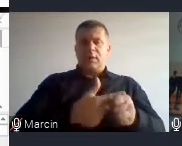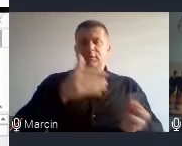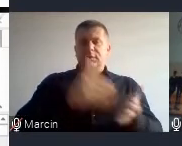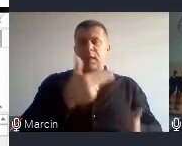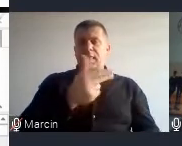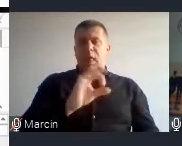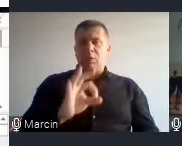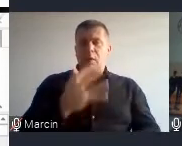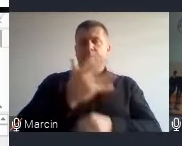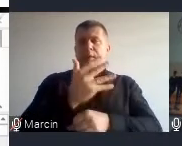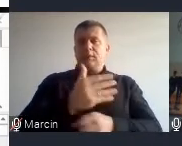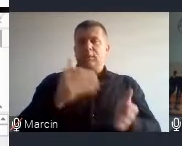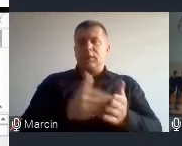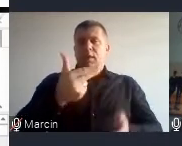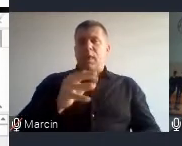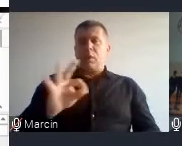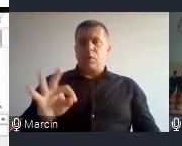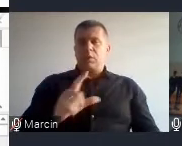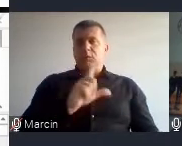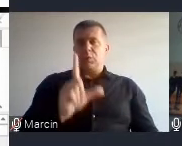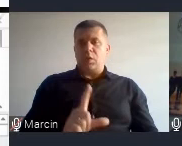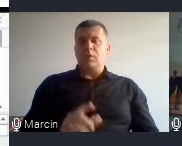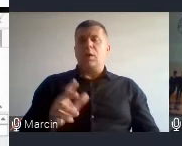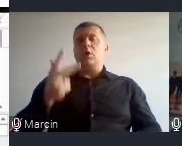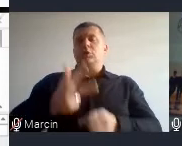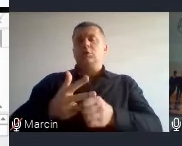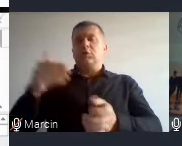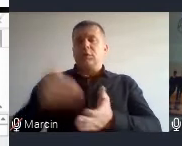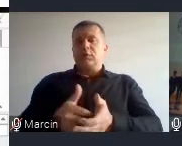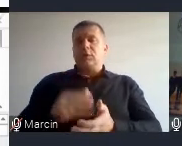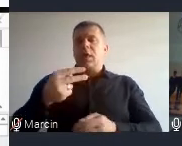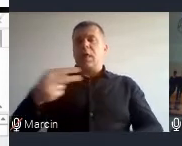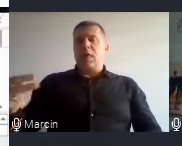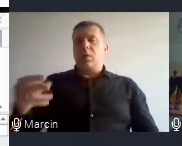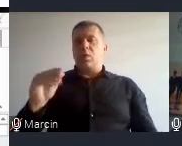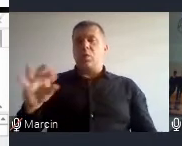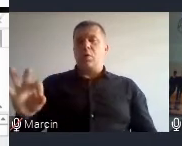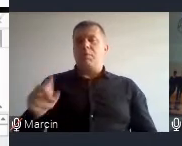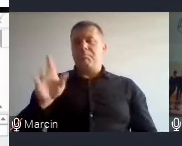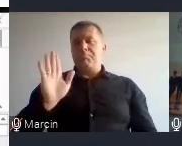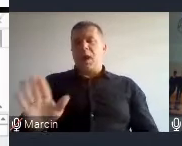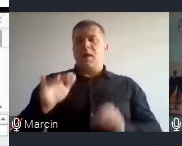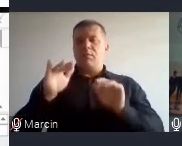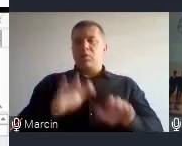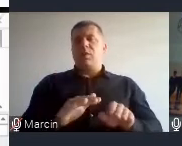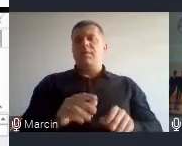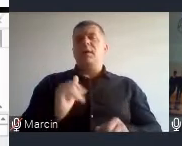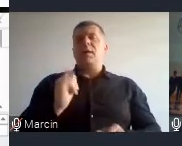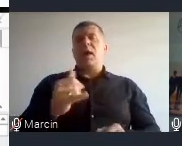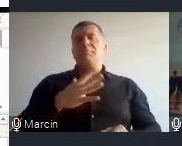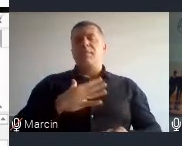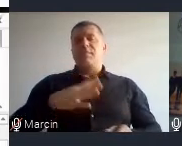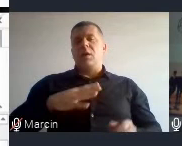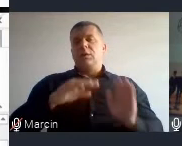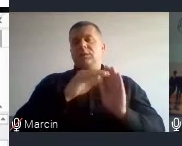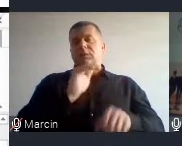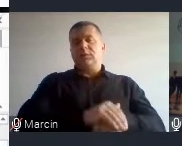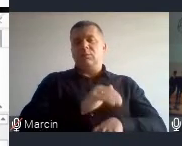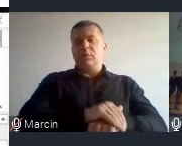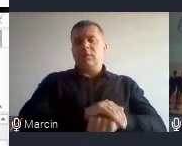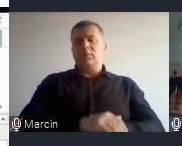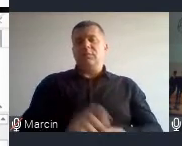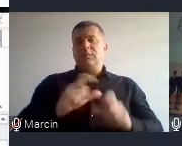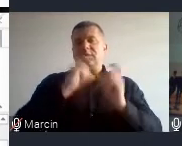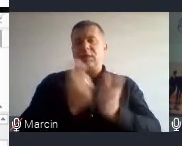Czyli trzy wartościowe progi: 20 000 złotych, 50 000 złotych i 30 000 euro, które będą nam wpływać na wartość zamówienia.